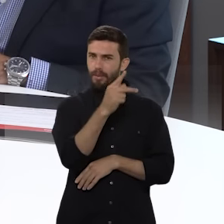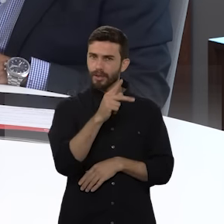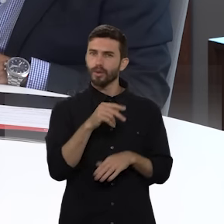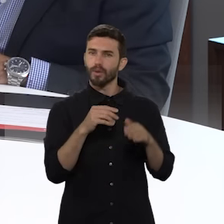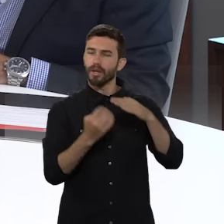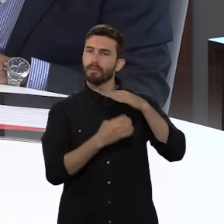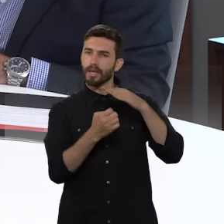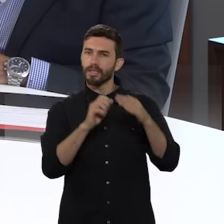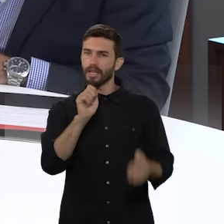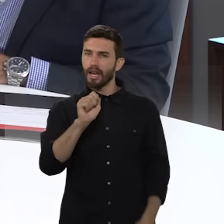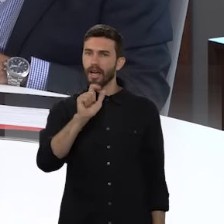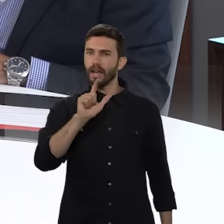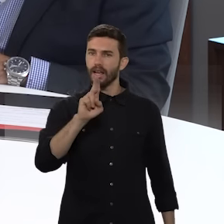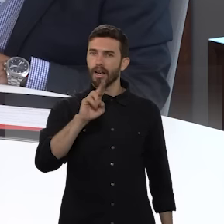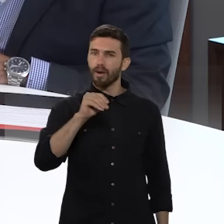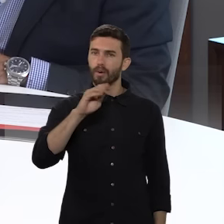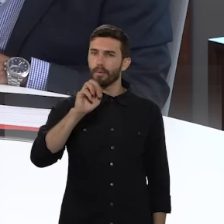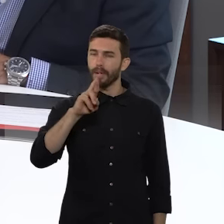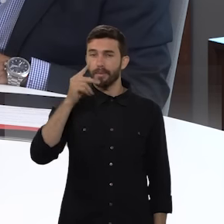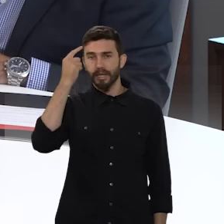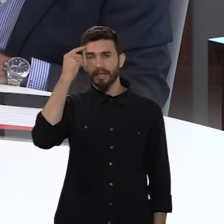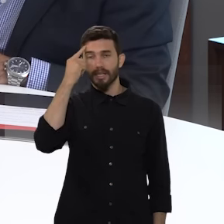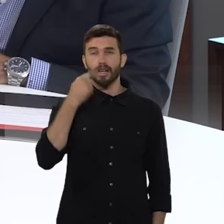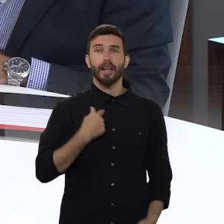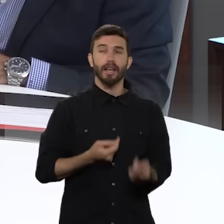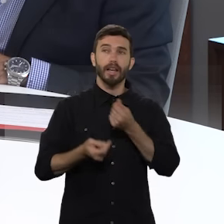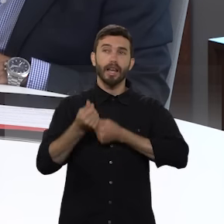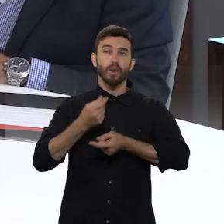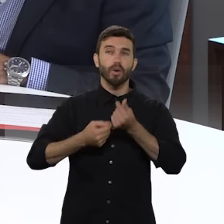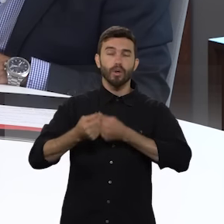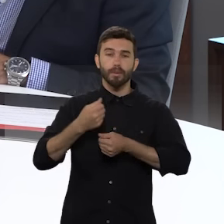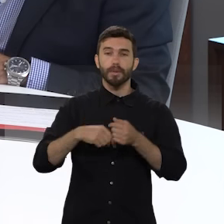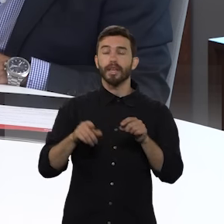perspectivas econômicas, falando tanto de Brasil quanto em termos globais?